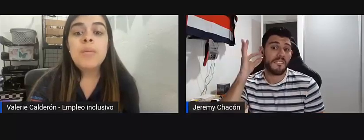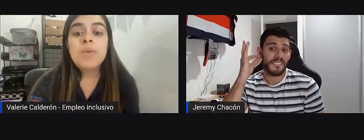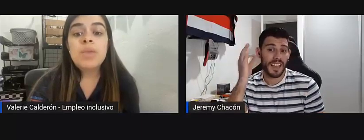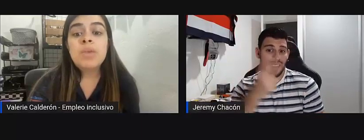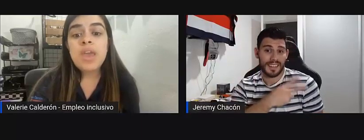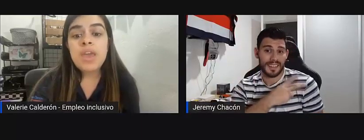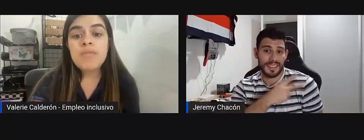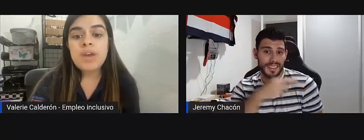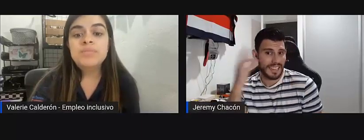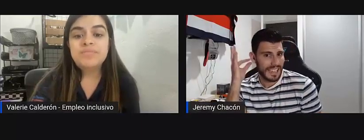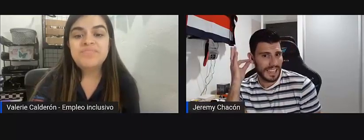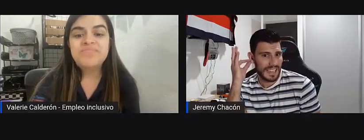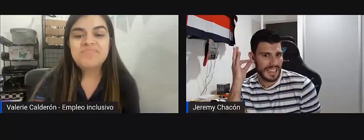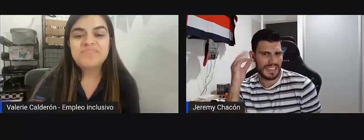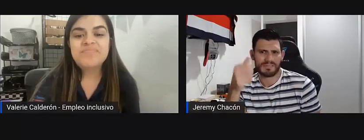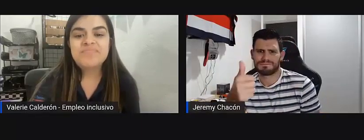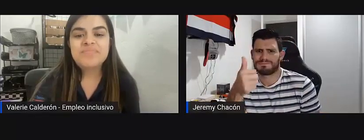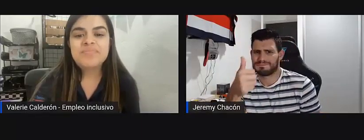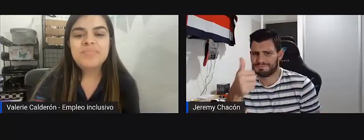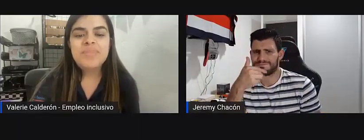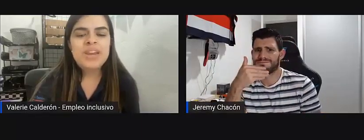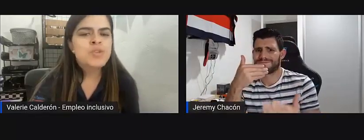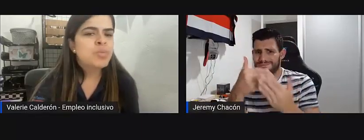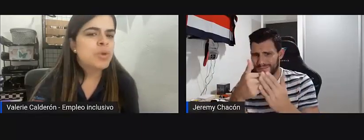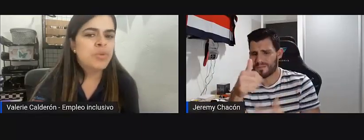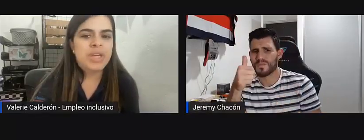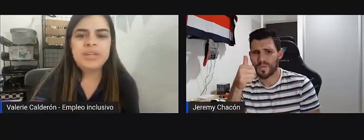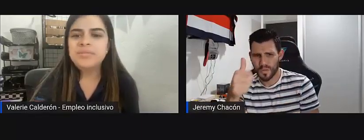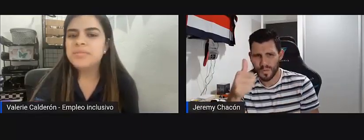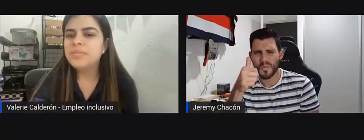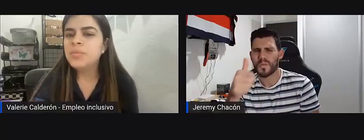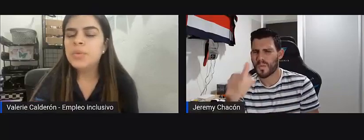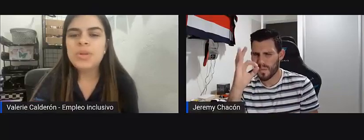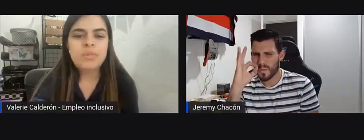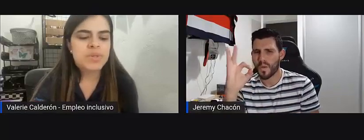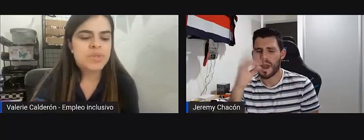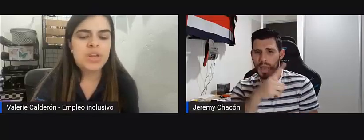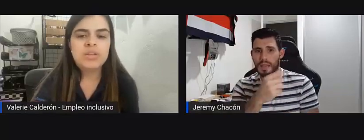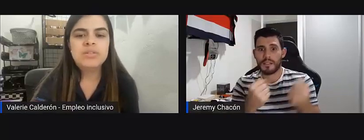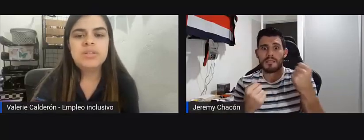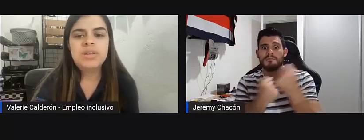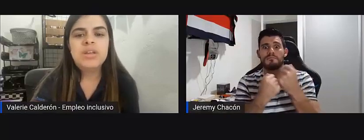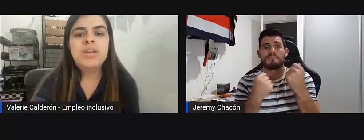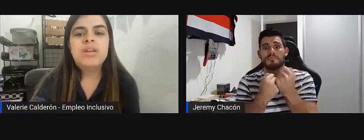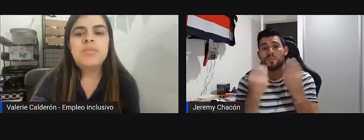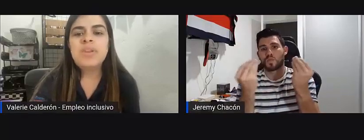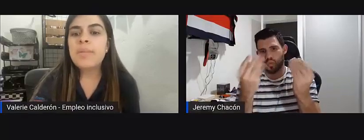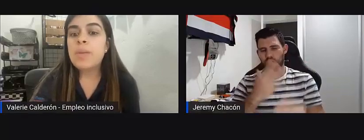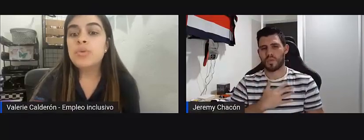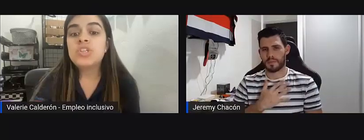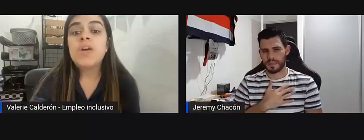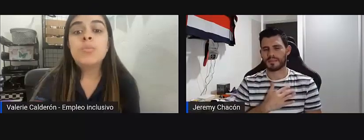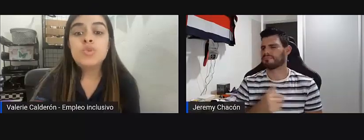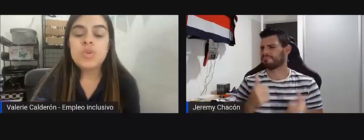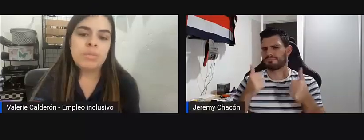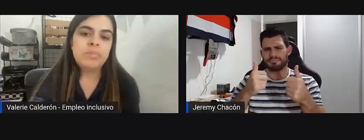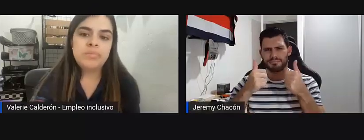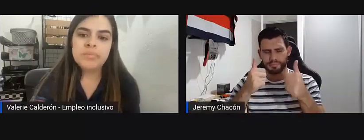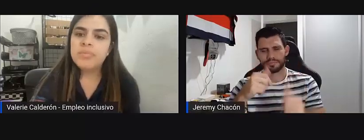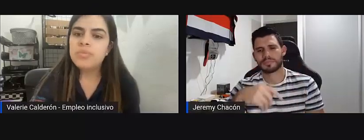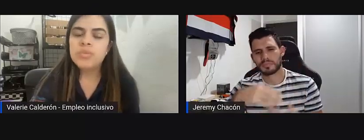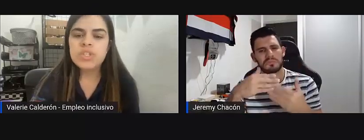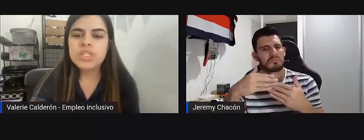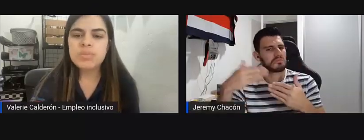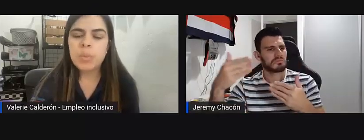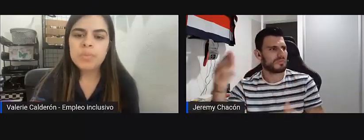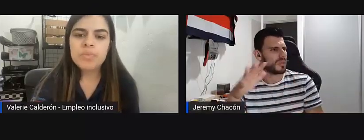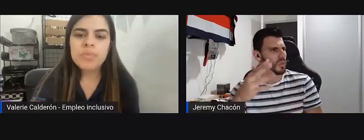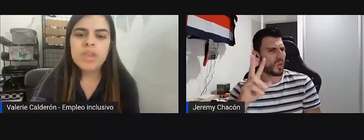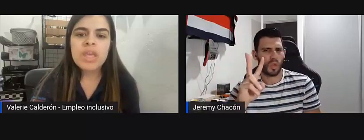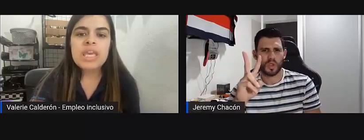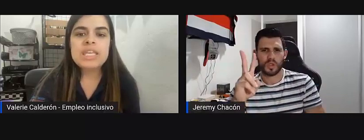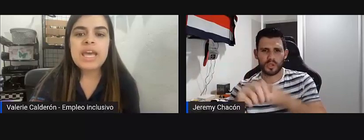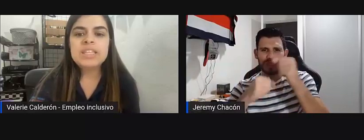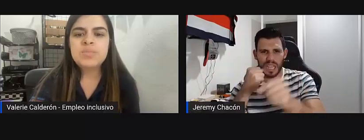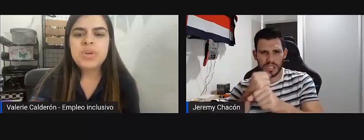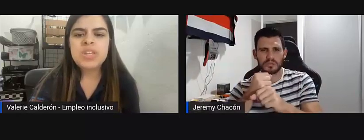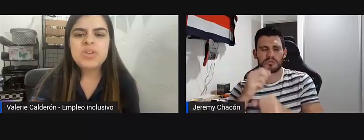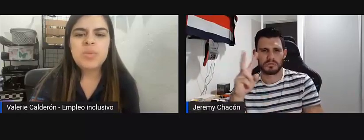y mi jefa súper buena muy buena persona verdad me apoyaba mucho a mí muchísimo Ya después como